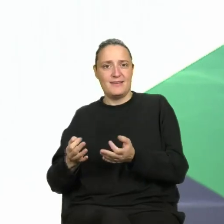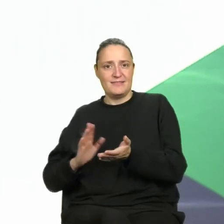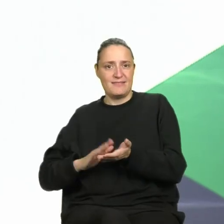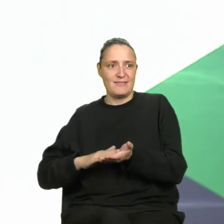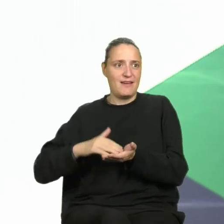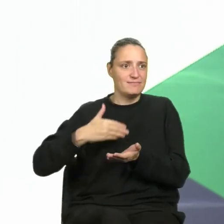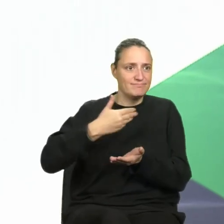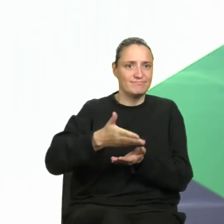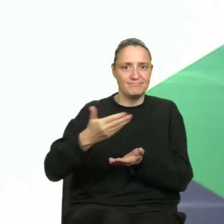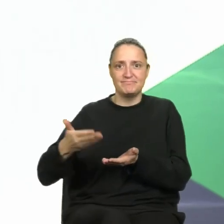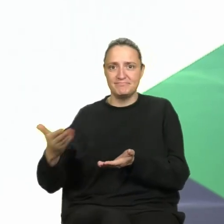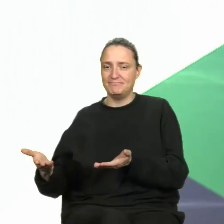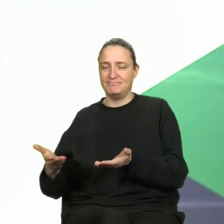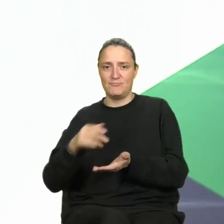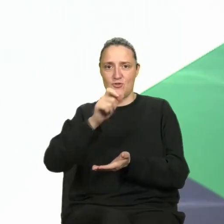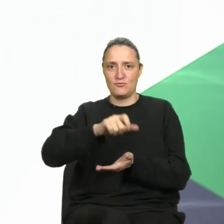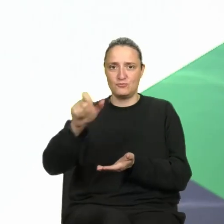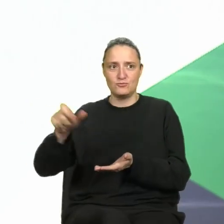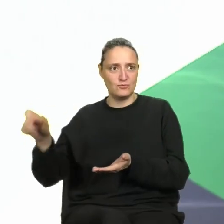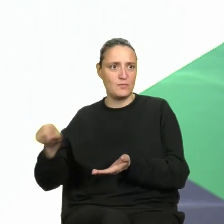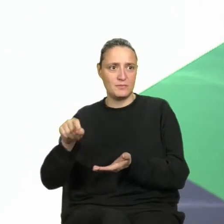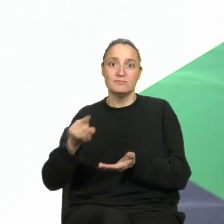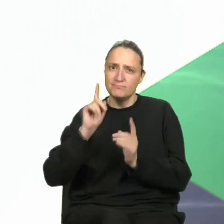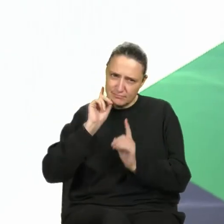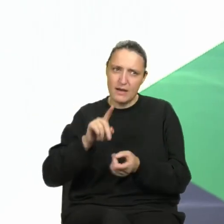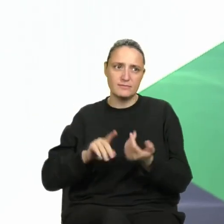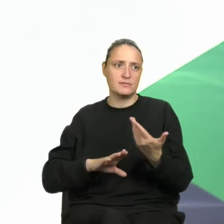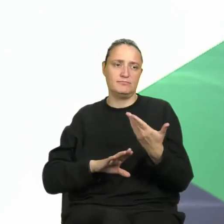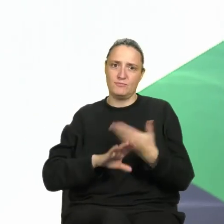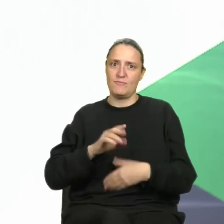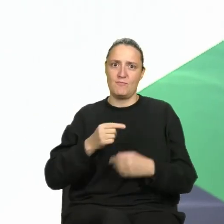i być tutaj z osobami, które zaprezentowały swój dorobek,